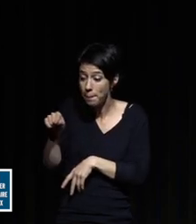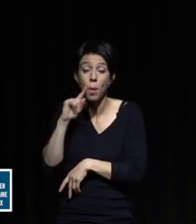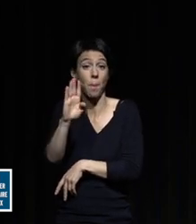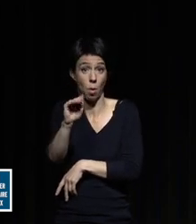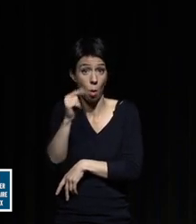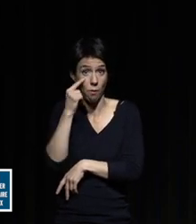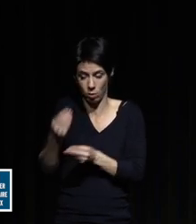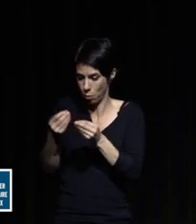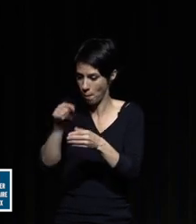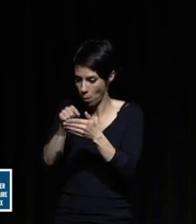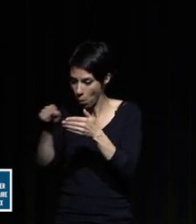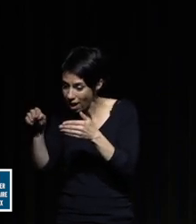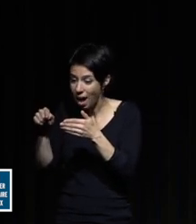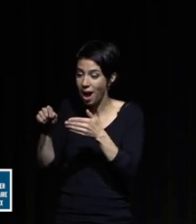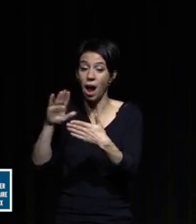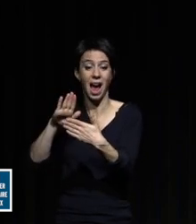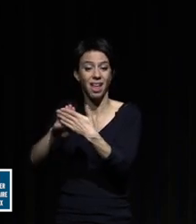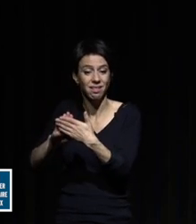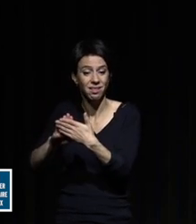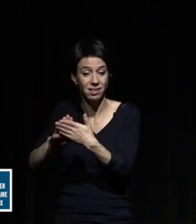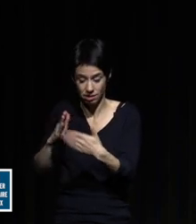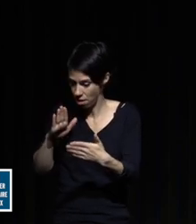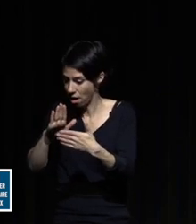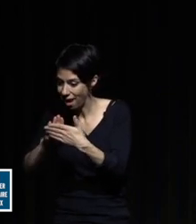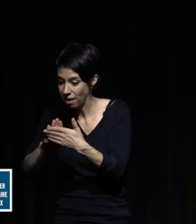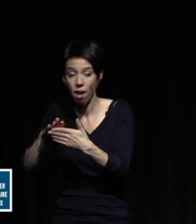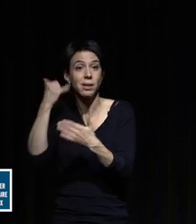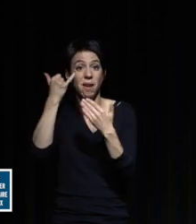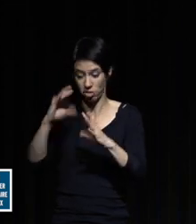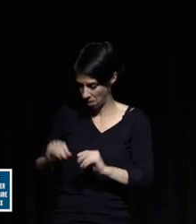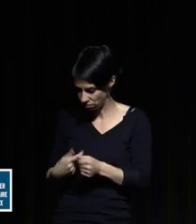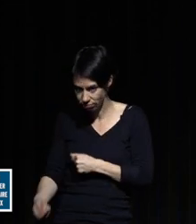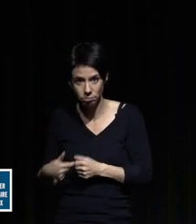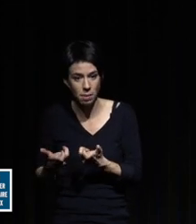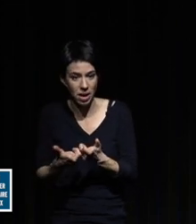et cissé au mauvais endroit ça pourra bouchée des trompes ça pourra faire mal si s'est accrochée sur